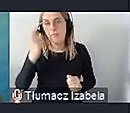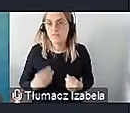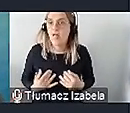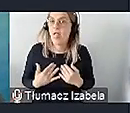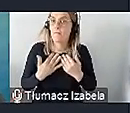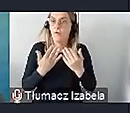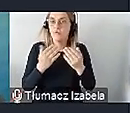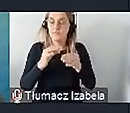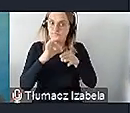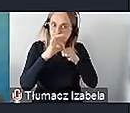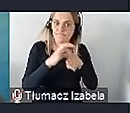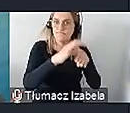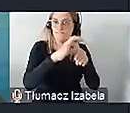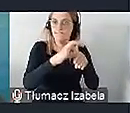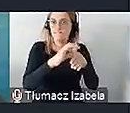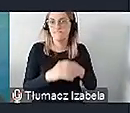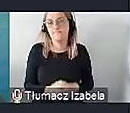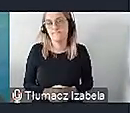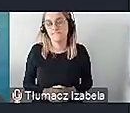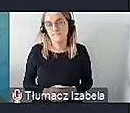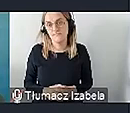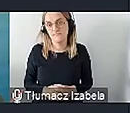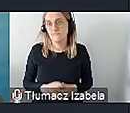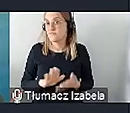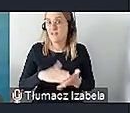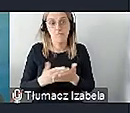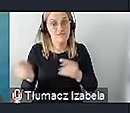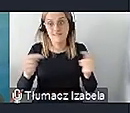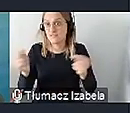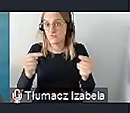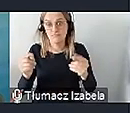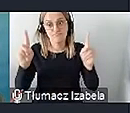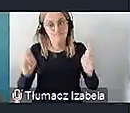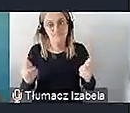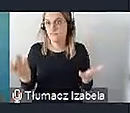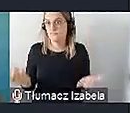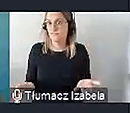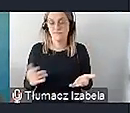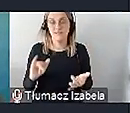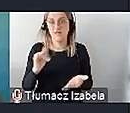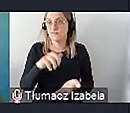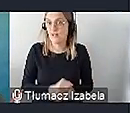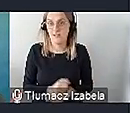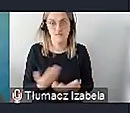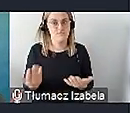i nakierować potem dyskusję, którą chcemy rozpocząć, jeżeli prowadzimy jakieś zajęcia na przykład